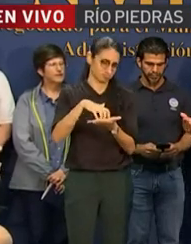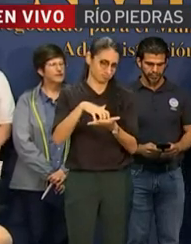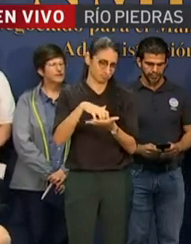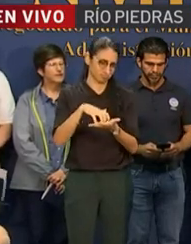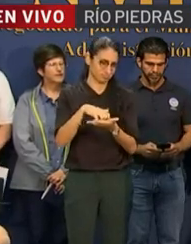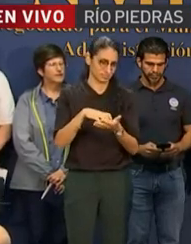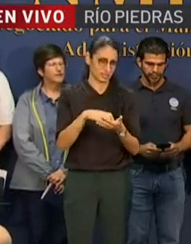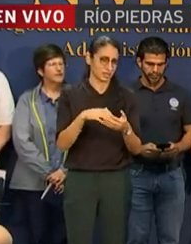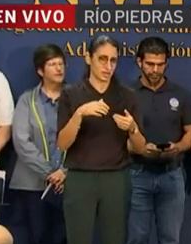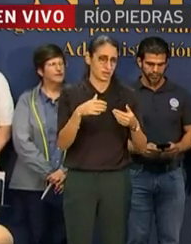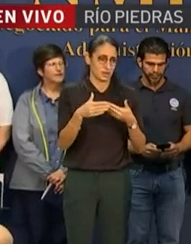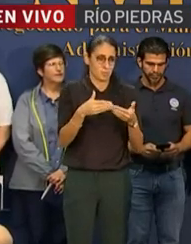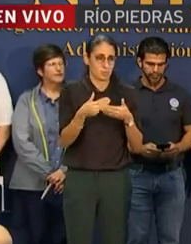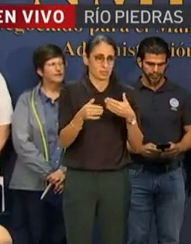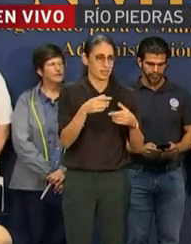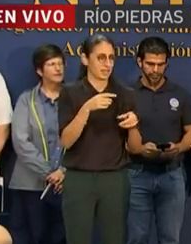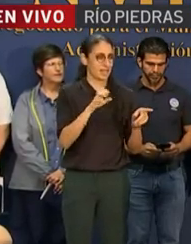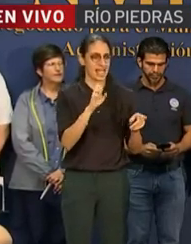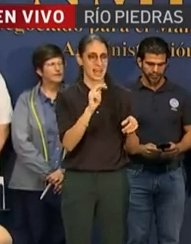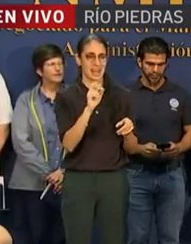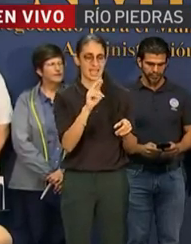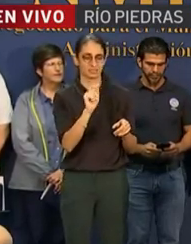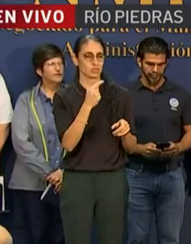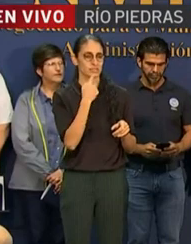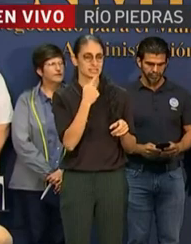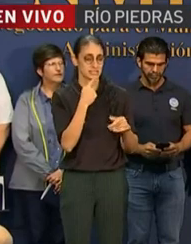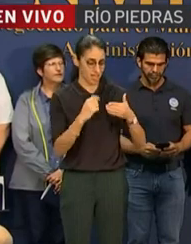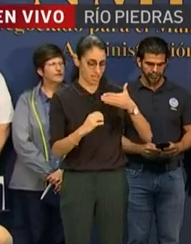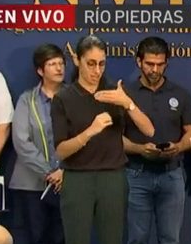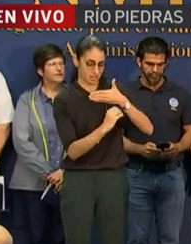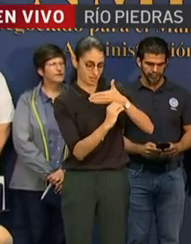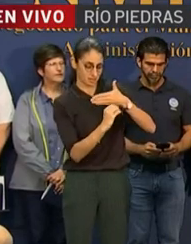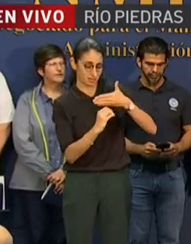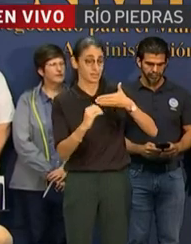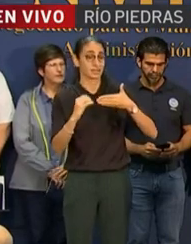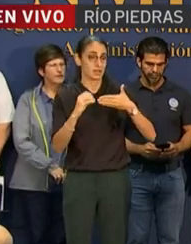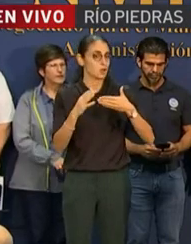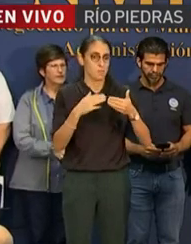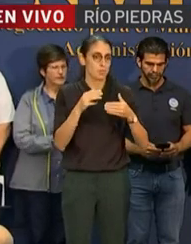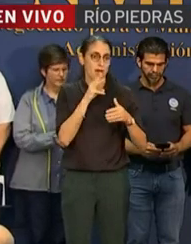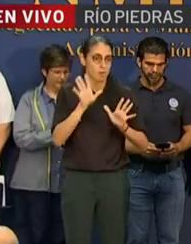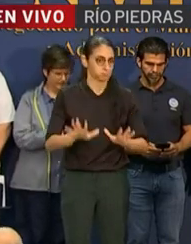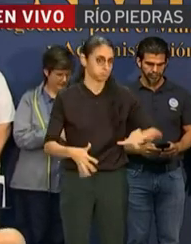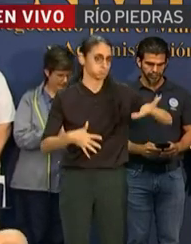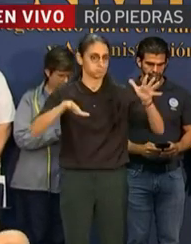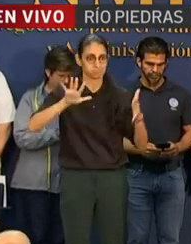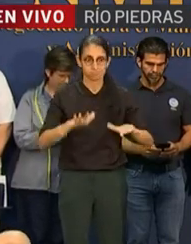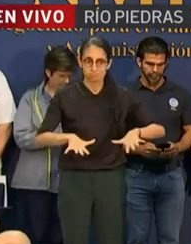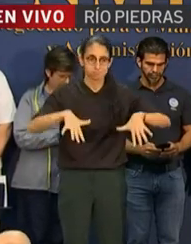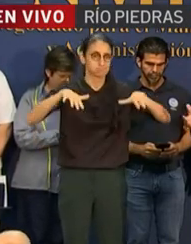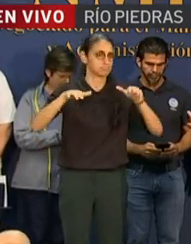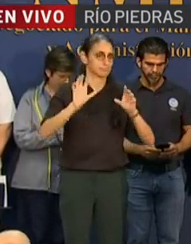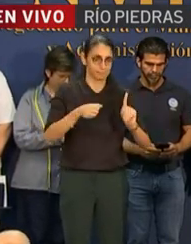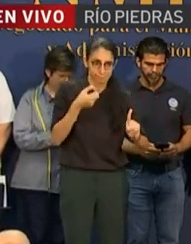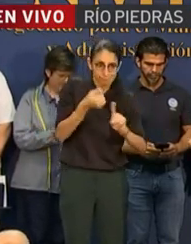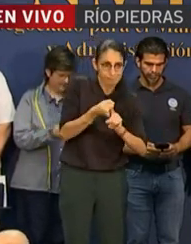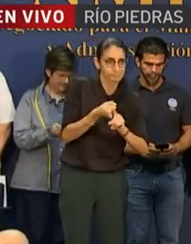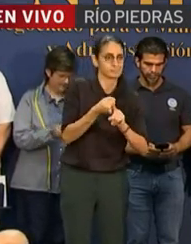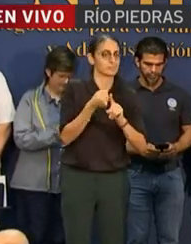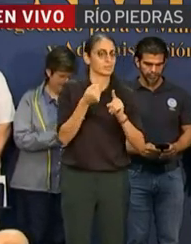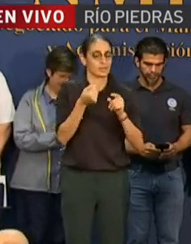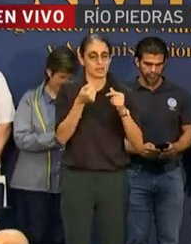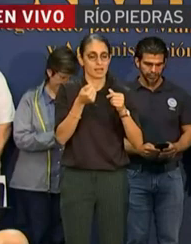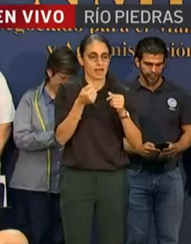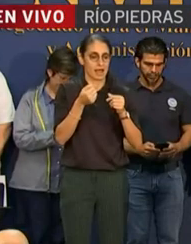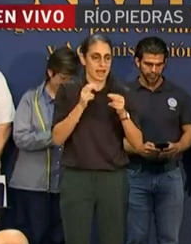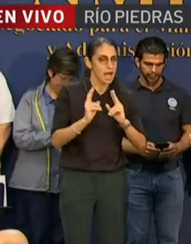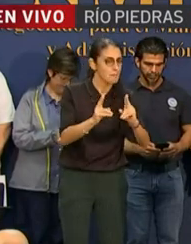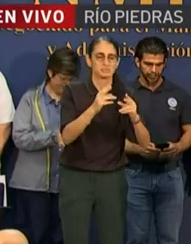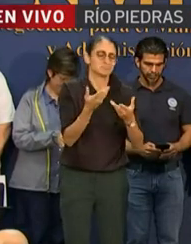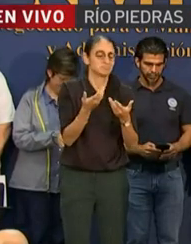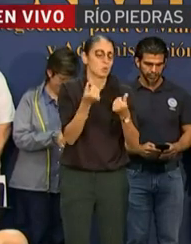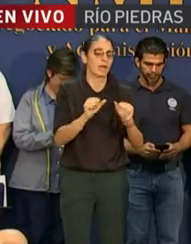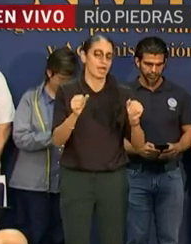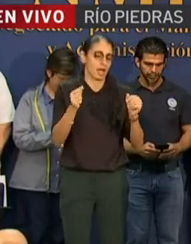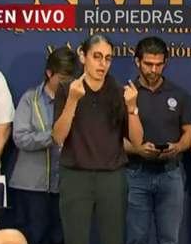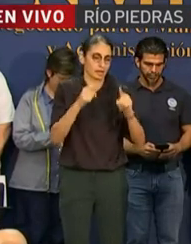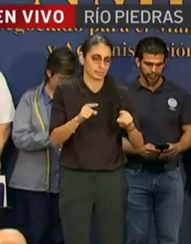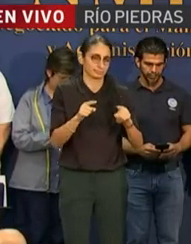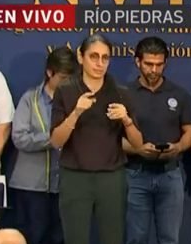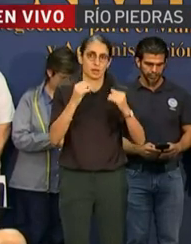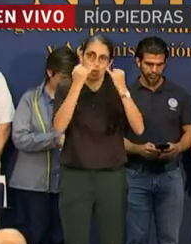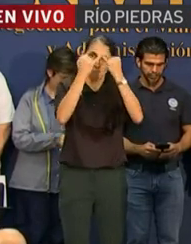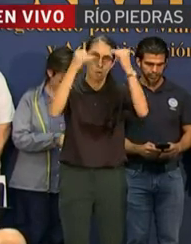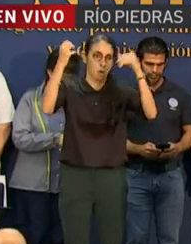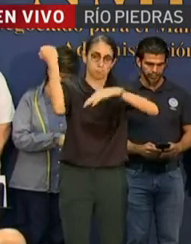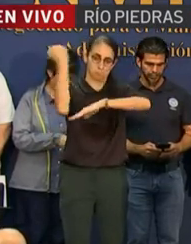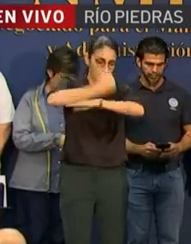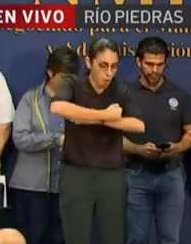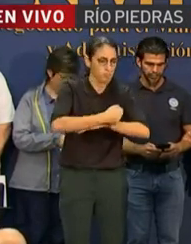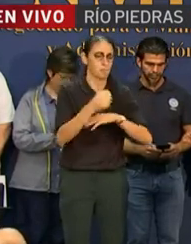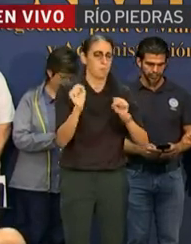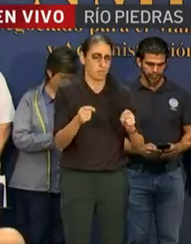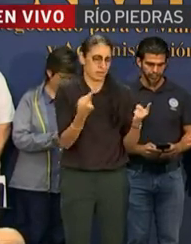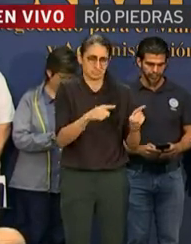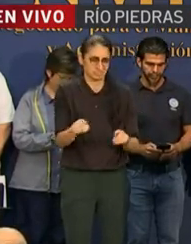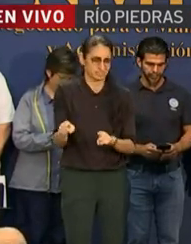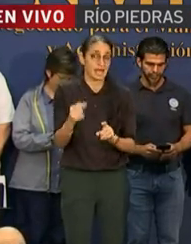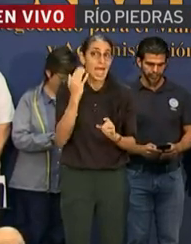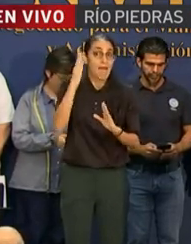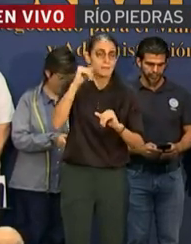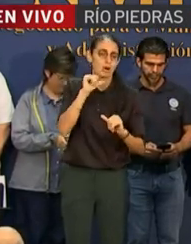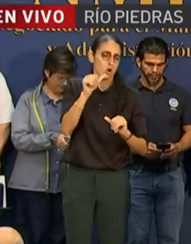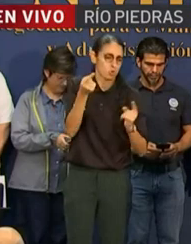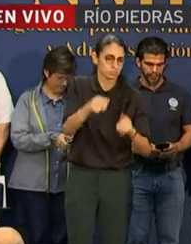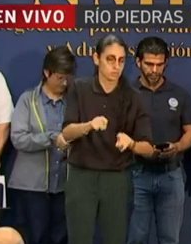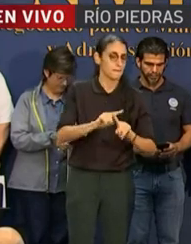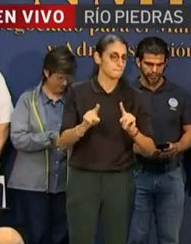PREGUNTO POR LOS TERRENOS Y